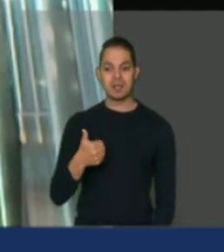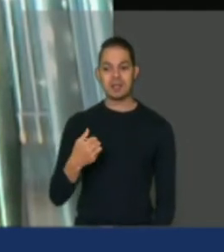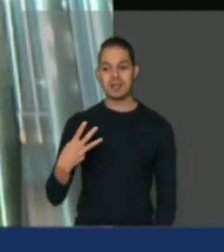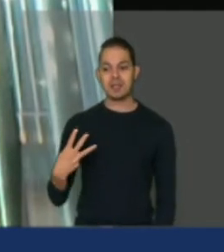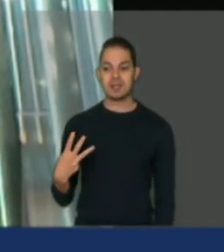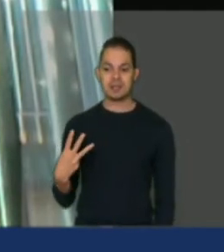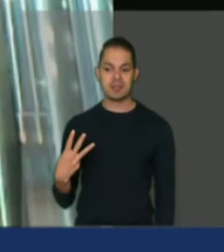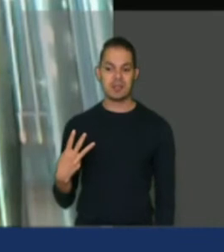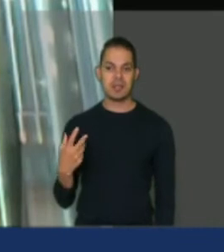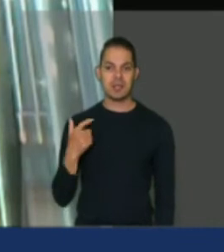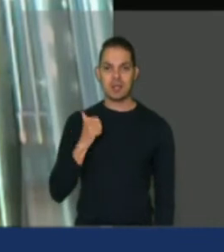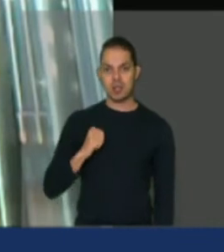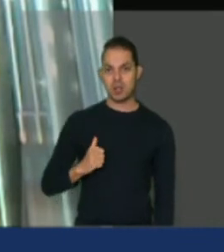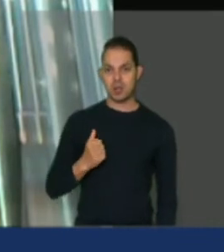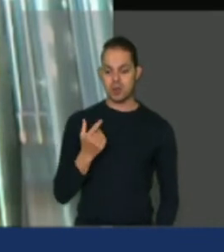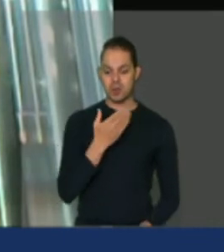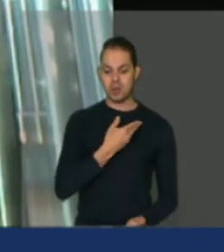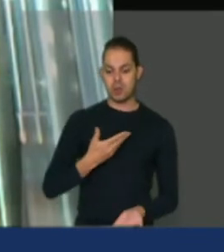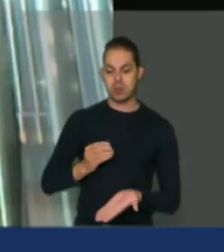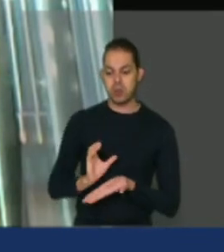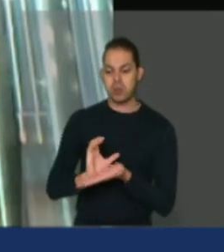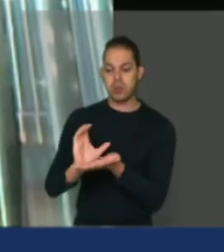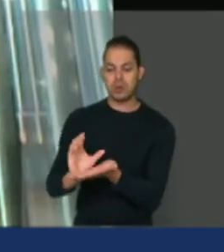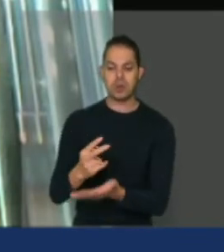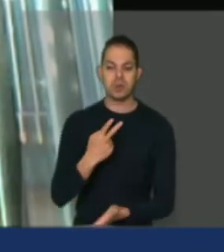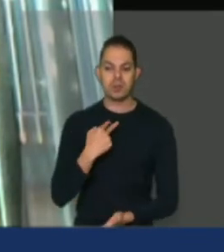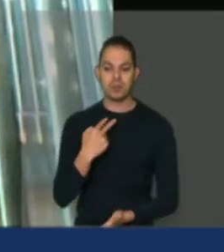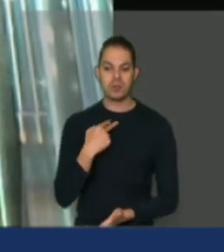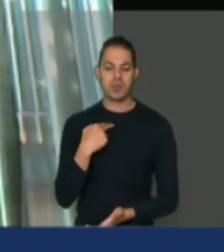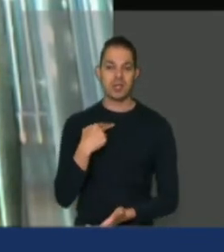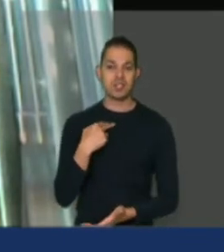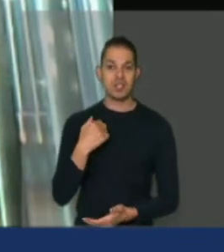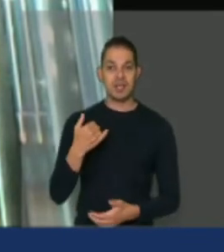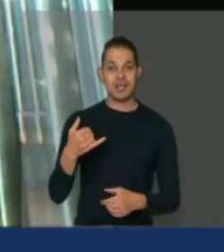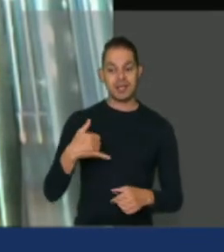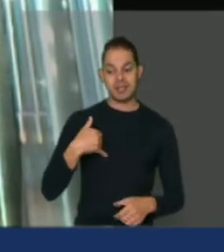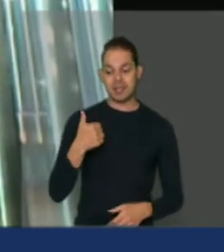PORQUE O RECURSO É NO MÍNIMO COM 14 ANOS. É A NOSSA RECORDISTA DO SKATE. E AÍ